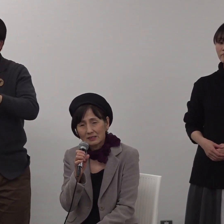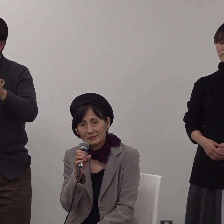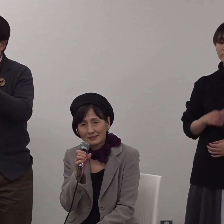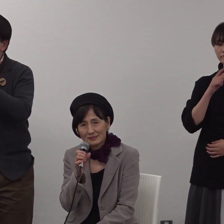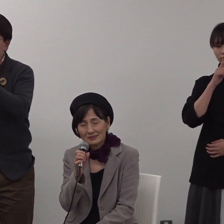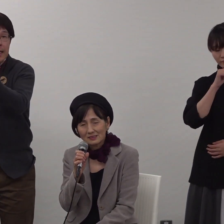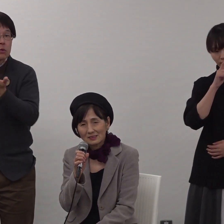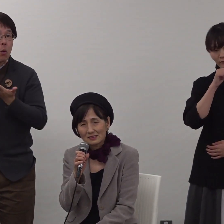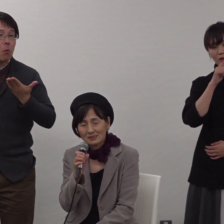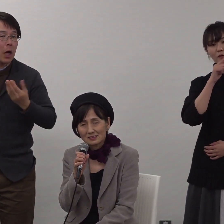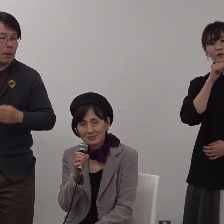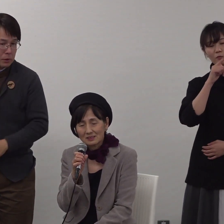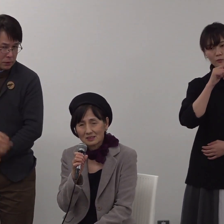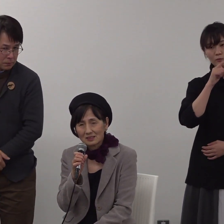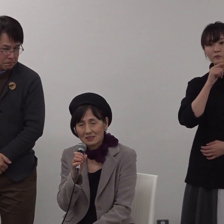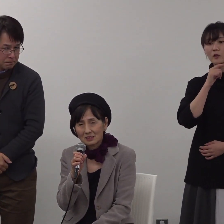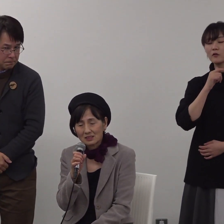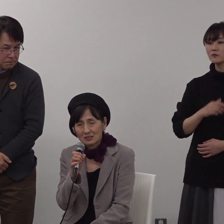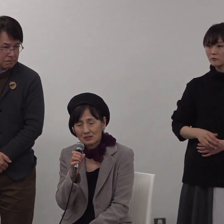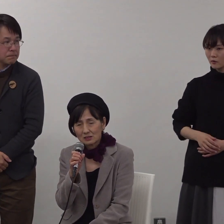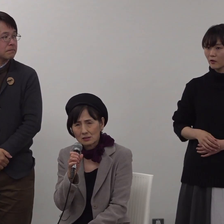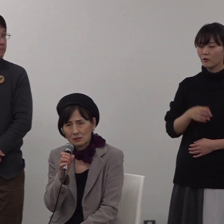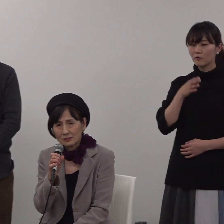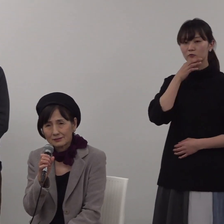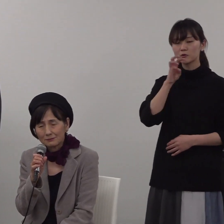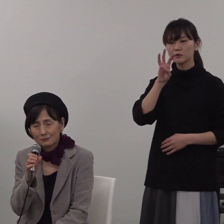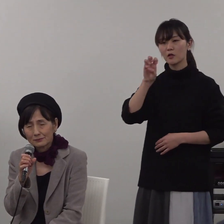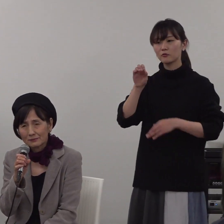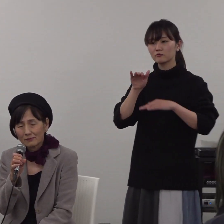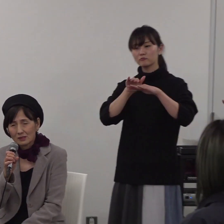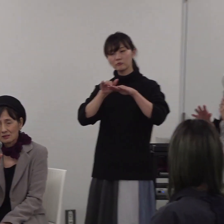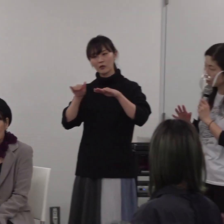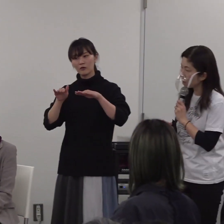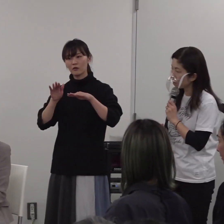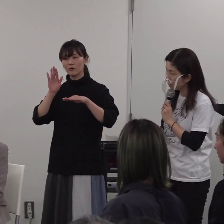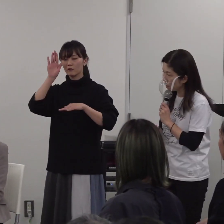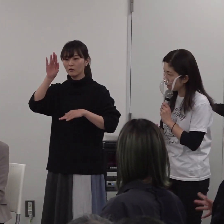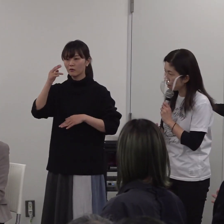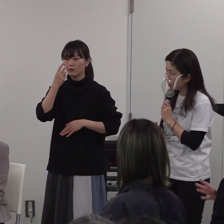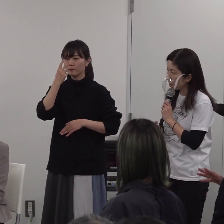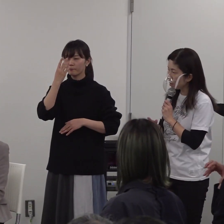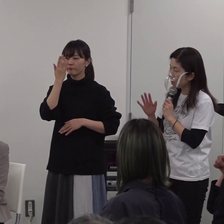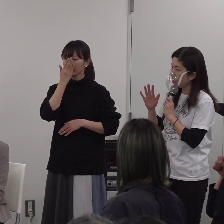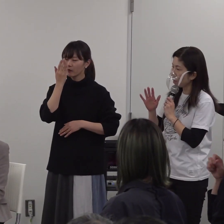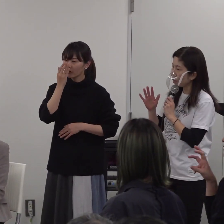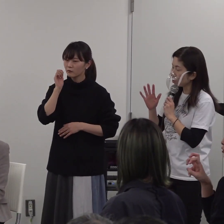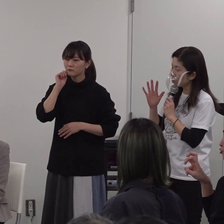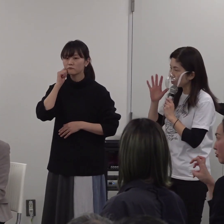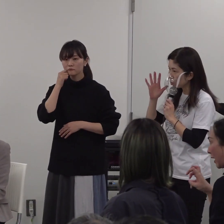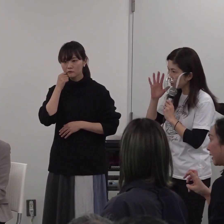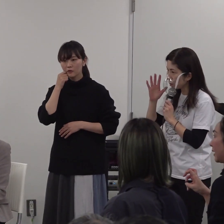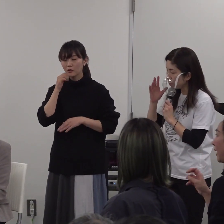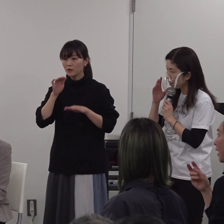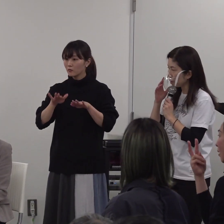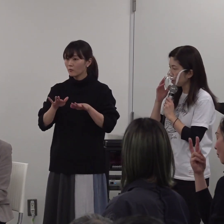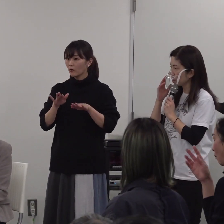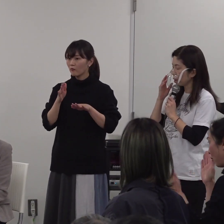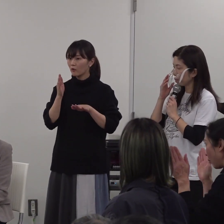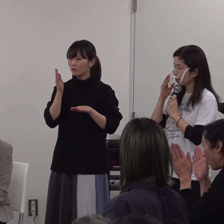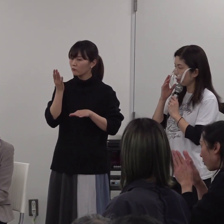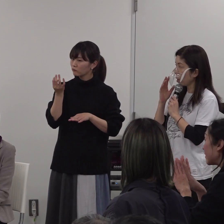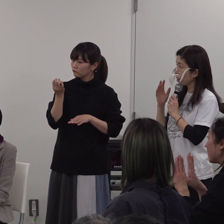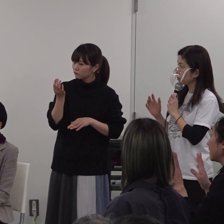橋爪）なるほど では30代になってから見えにくくなって今はどのぐらい見えていらっしゃいますか